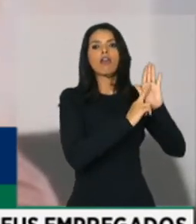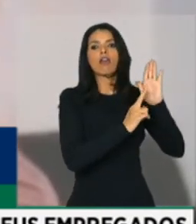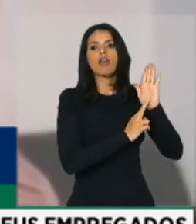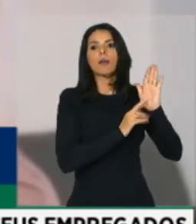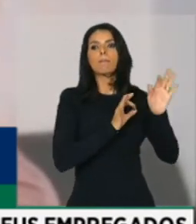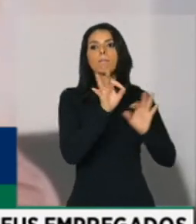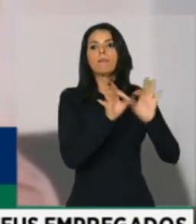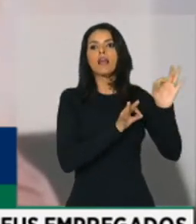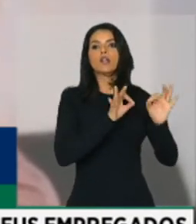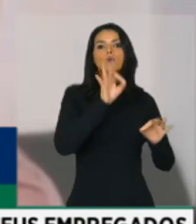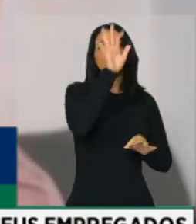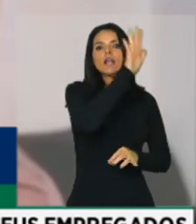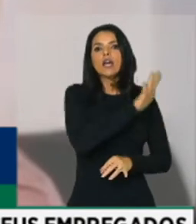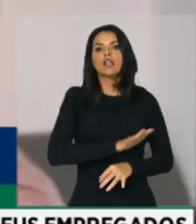PRIVADO RESPEITE MINIMAMENTE CRITÉRIOS DO PLANO NACIONAL